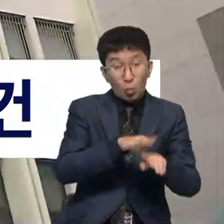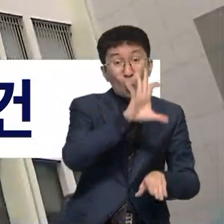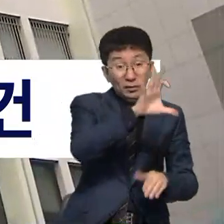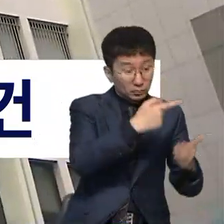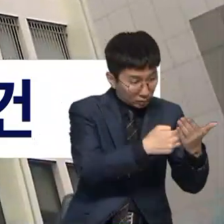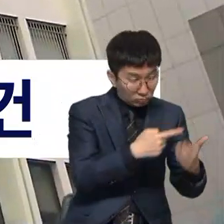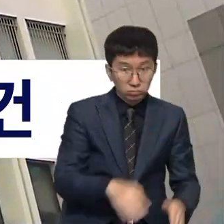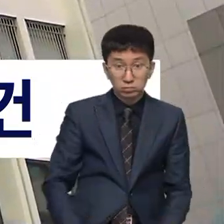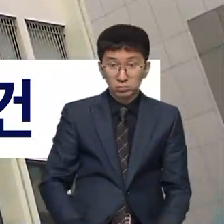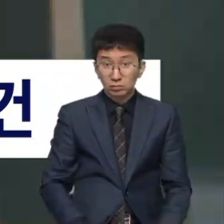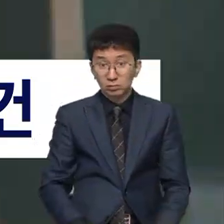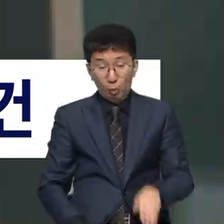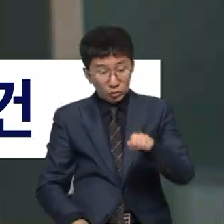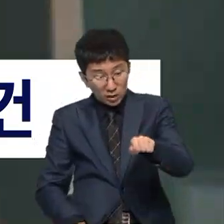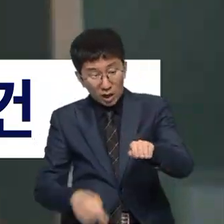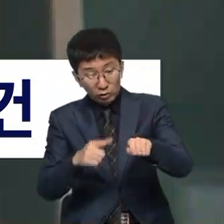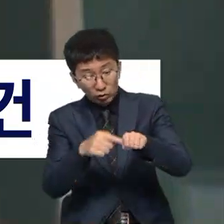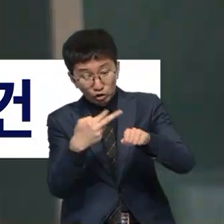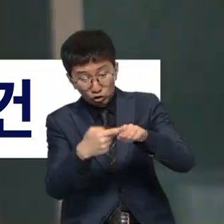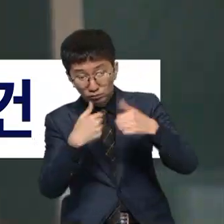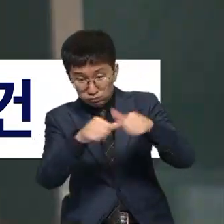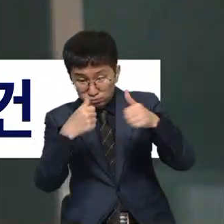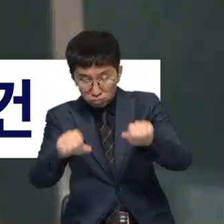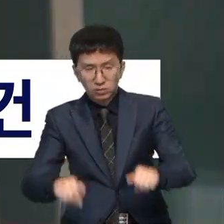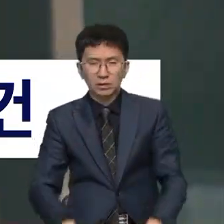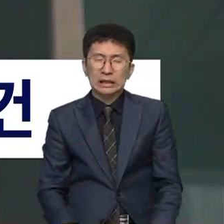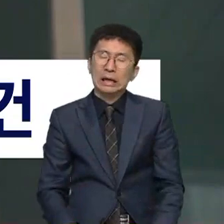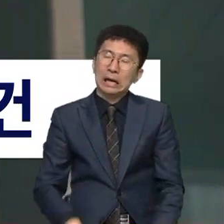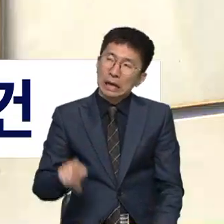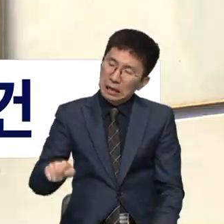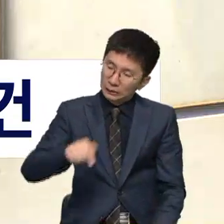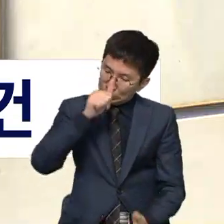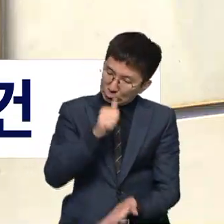차량을 파손한 여성에 대해 특수재물손괴 혐의로 입건해 조사를 벌이고 있습니다.